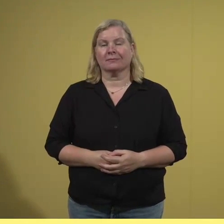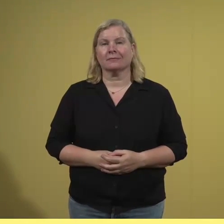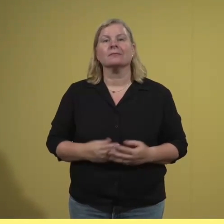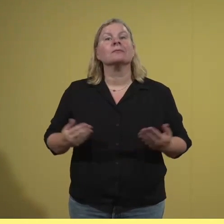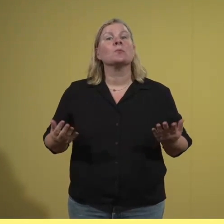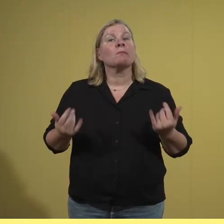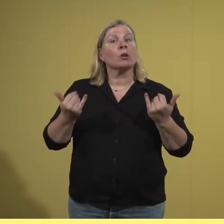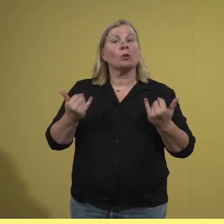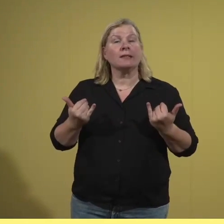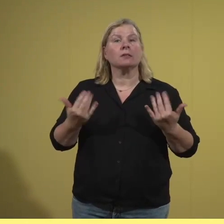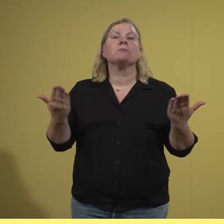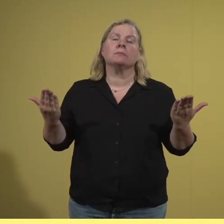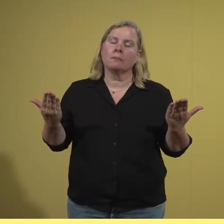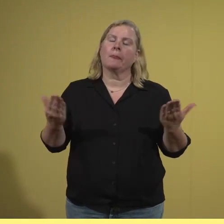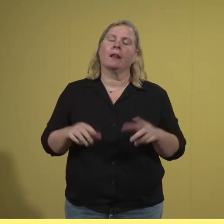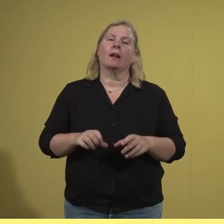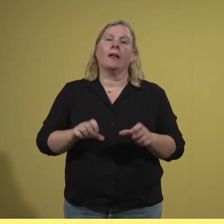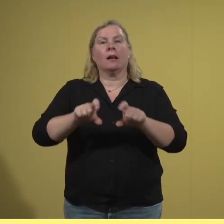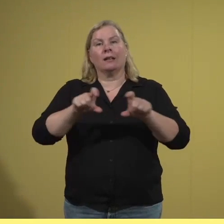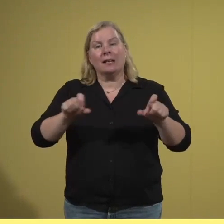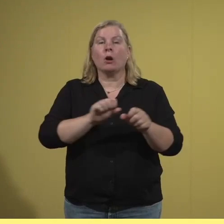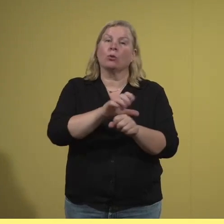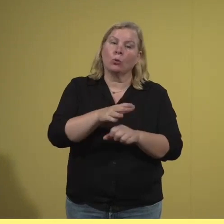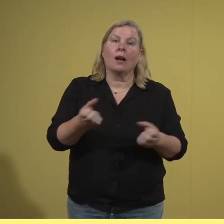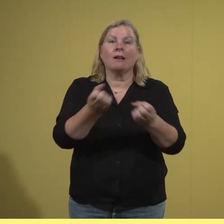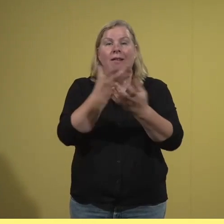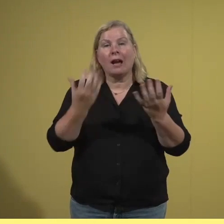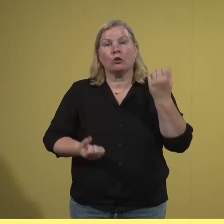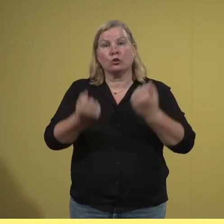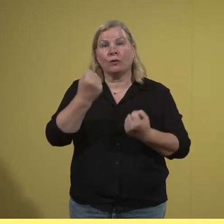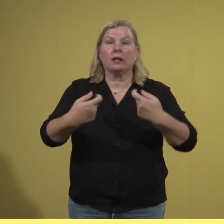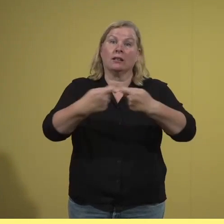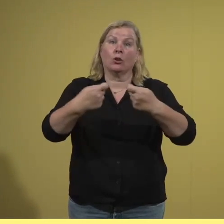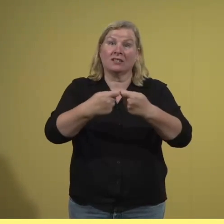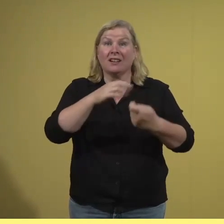Und jetzt haben wir natürlich immer noch das Thema Corona. Ist immer noch alles schwierig und so weiter.